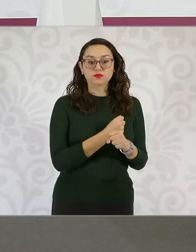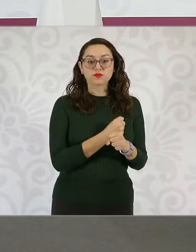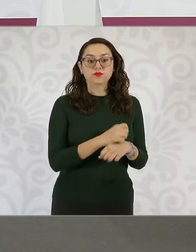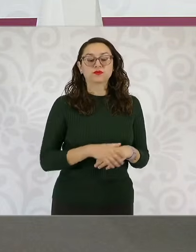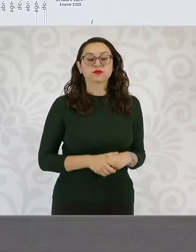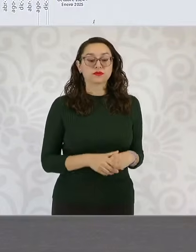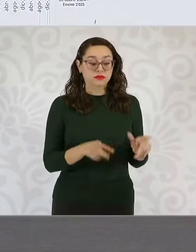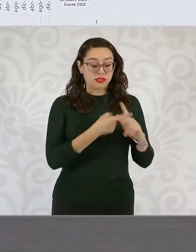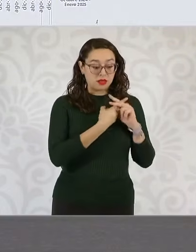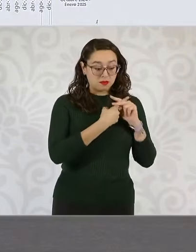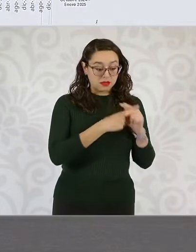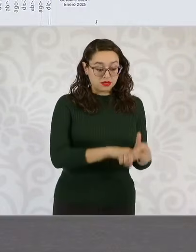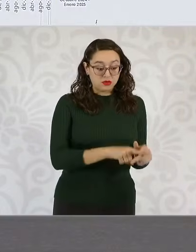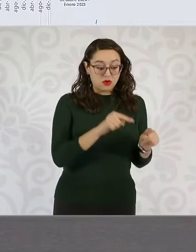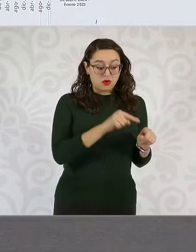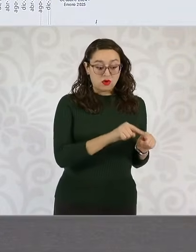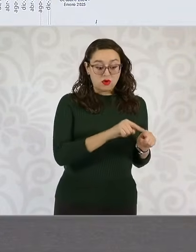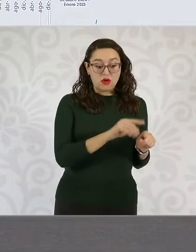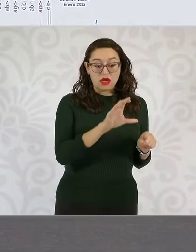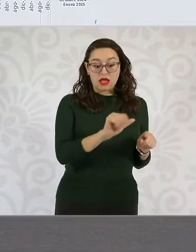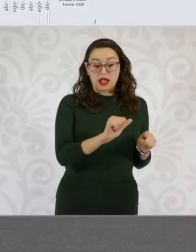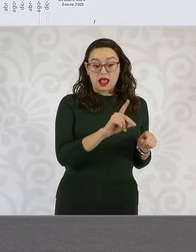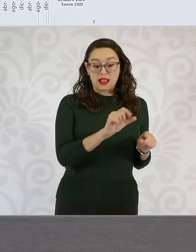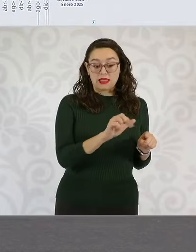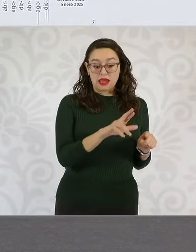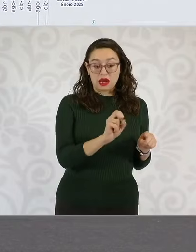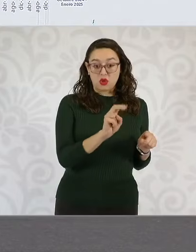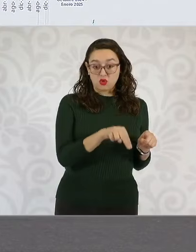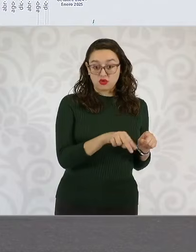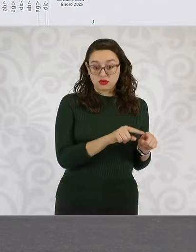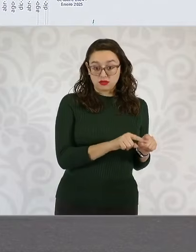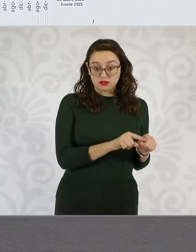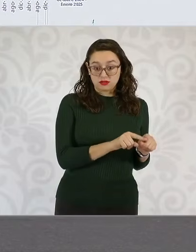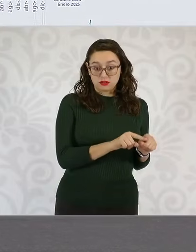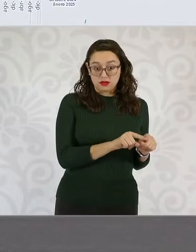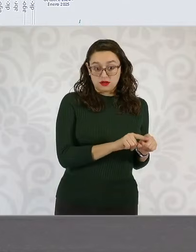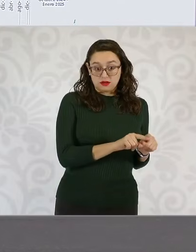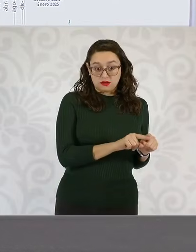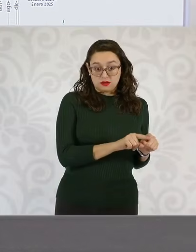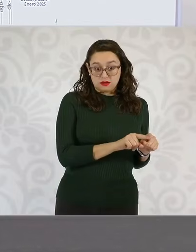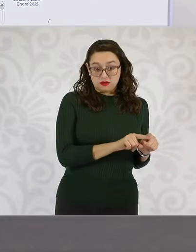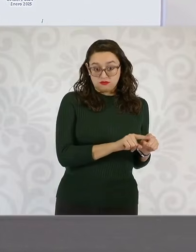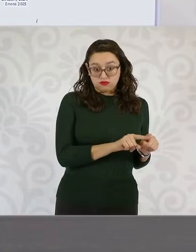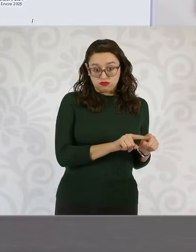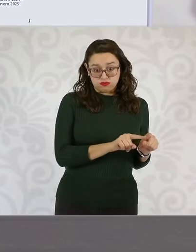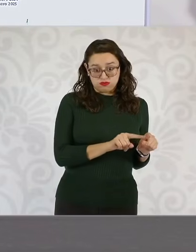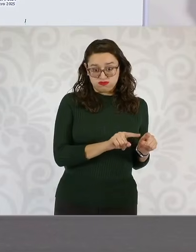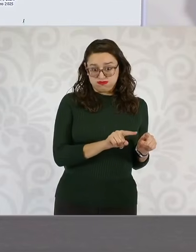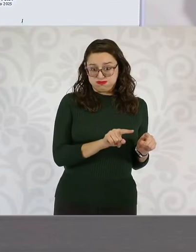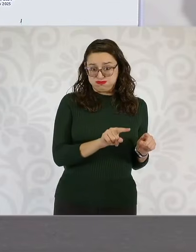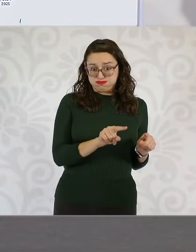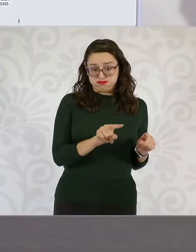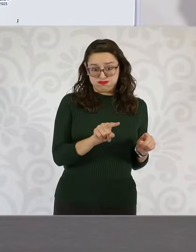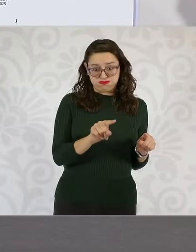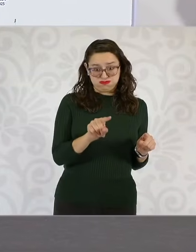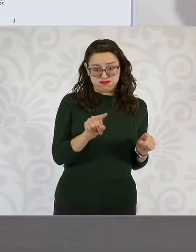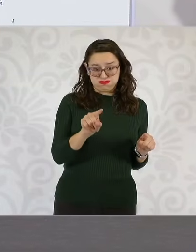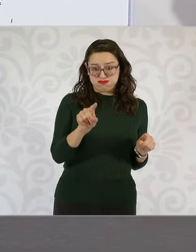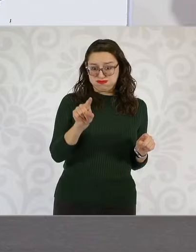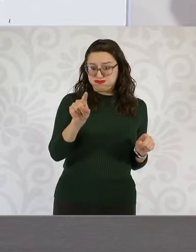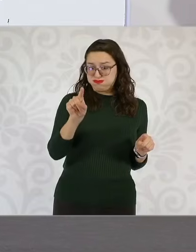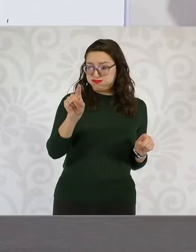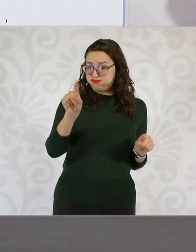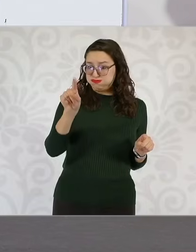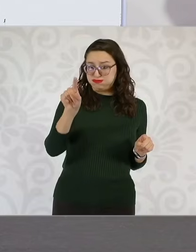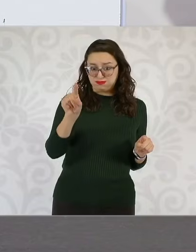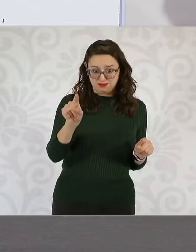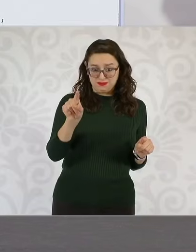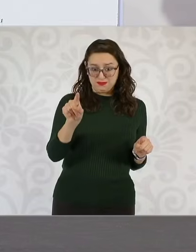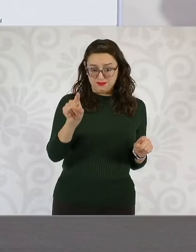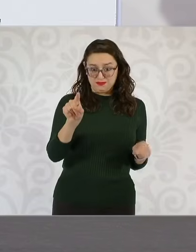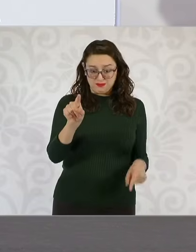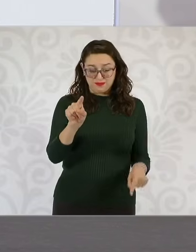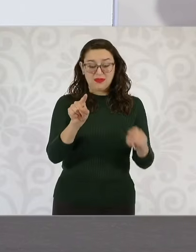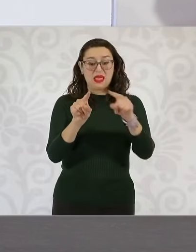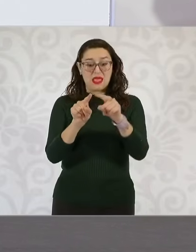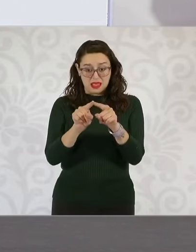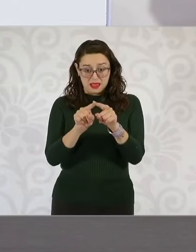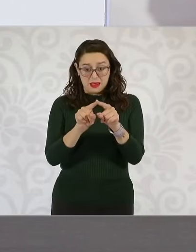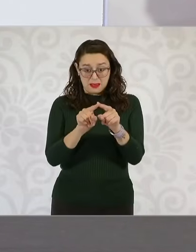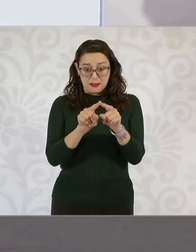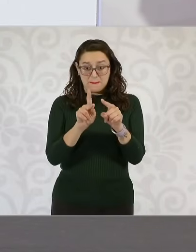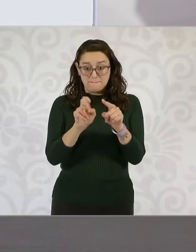Calderón en términos reales subió el sexenio de Peña pues se acuerdan de los gasolinazos